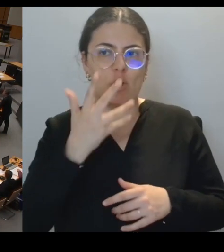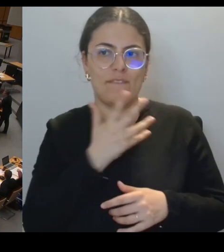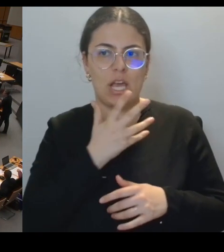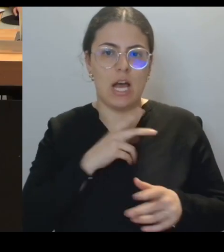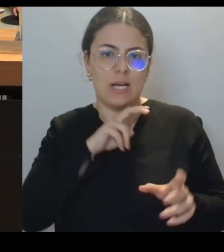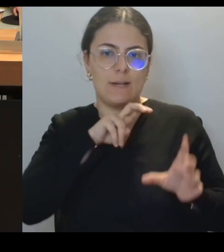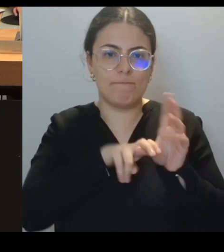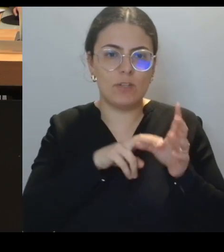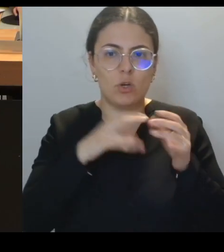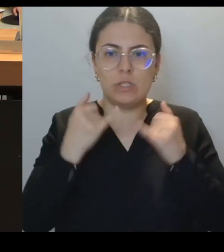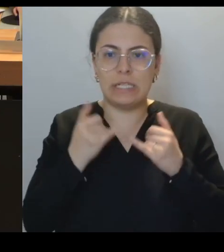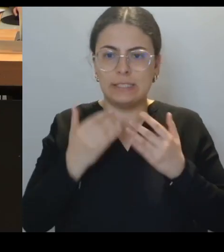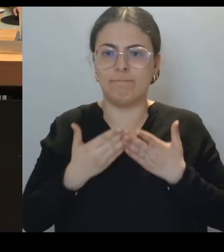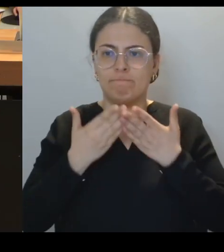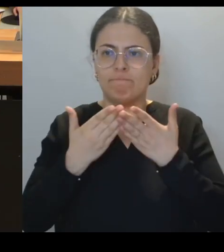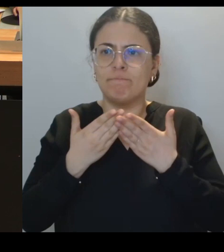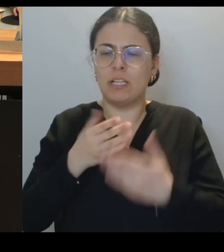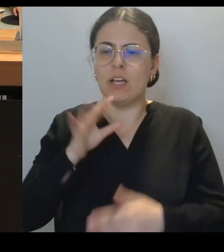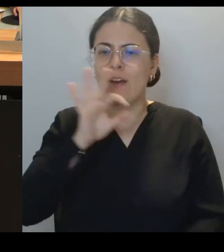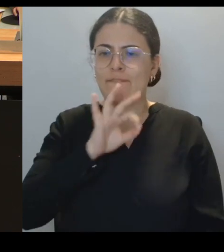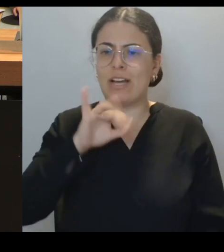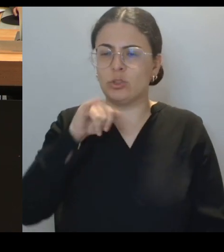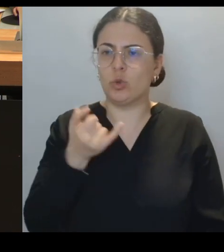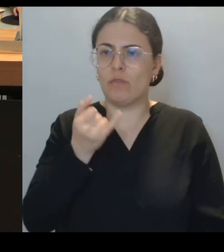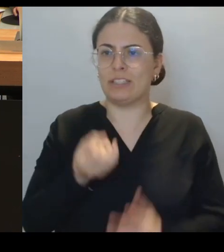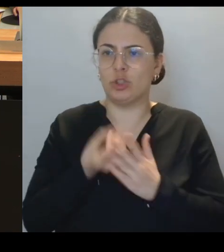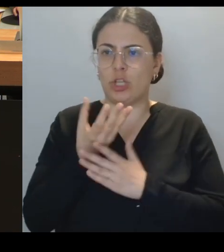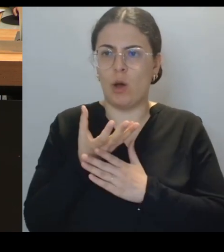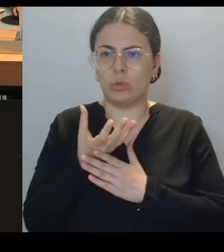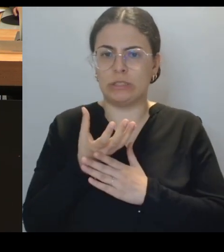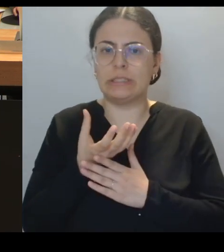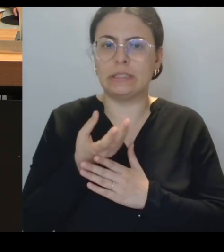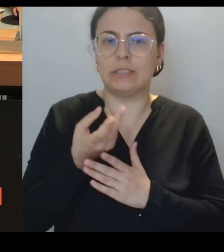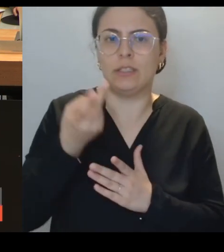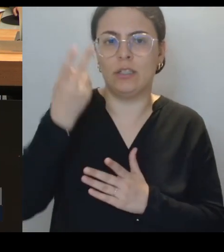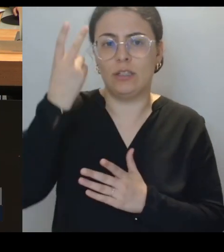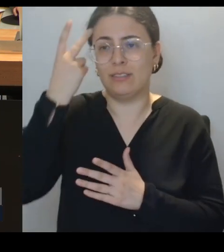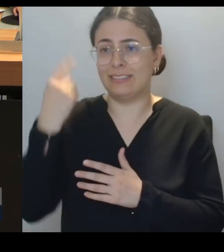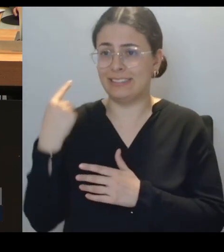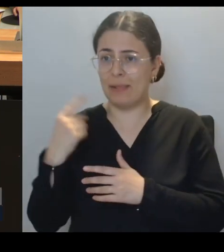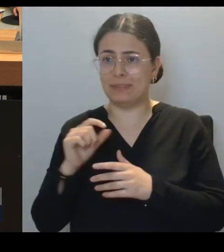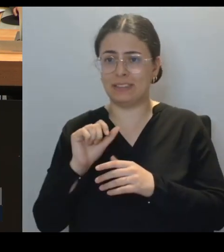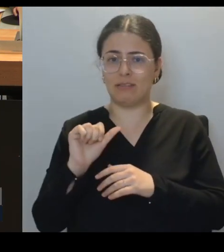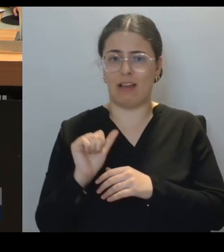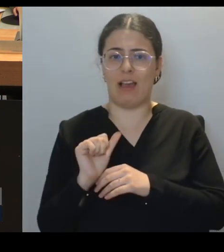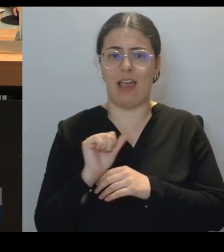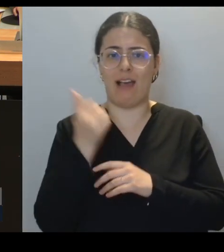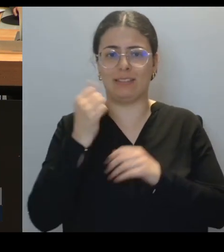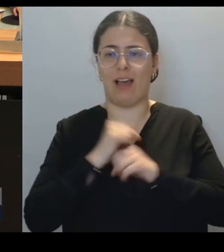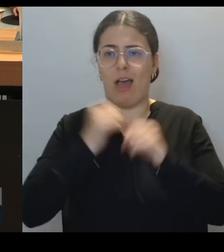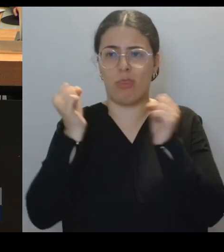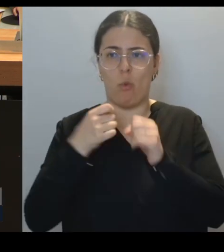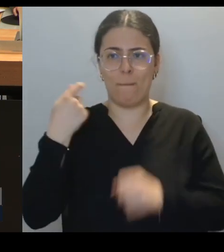der war der erste Atomminister. Und da sollten Sie mal lesen, Frau Kollegin, Sie sind ja ein bisschen jung, da sollten Sie mal